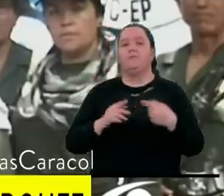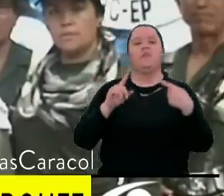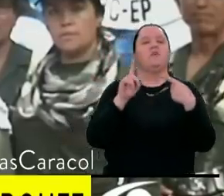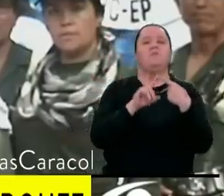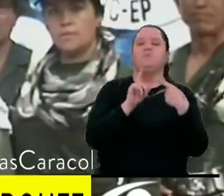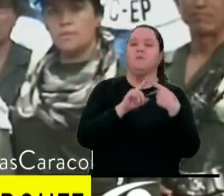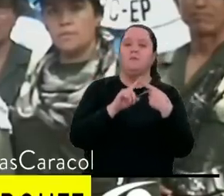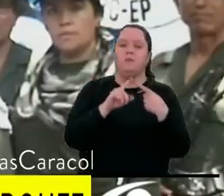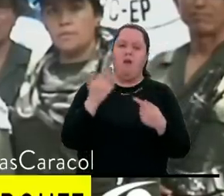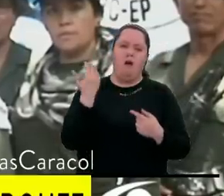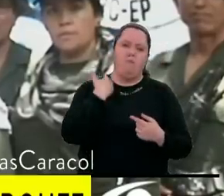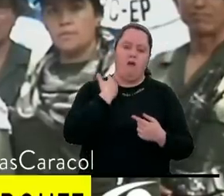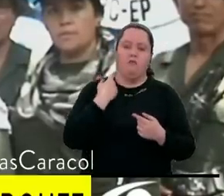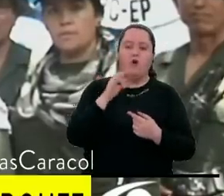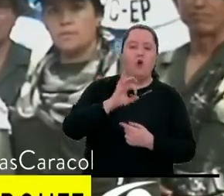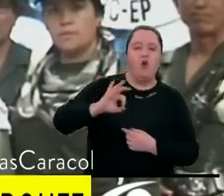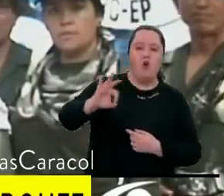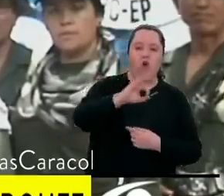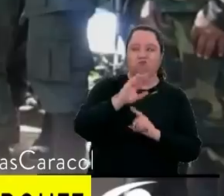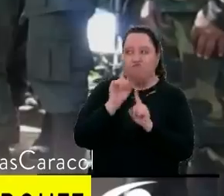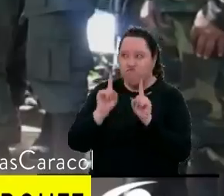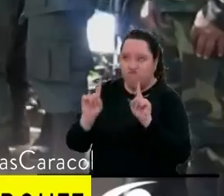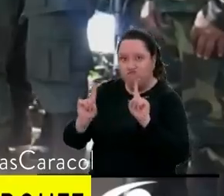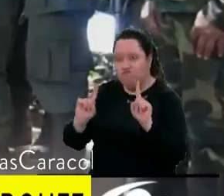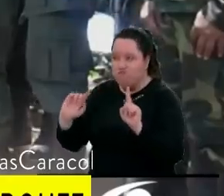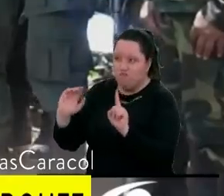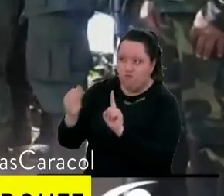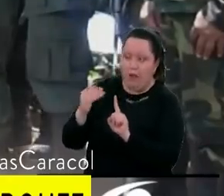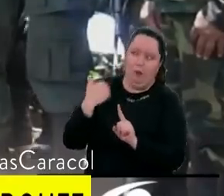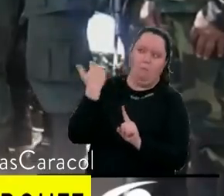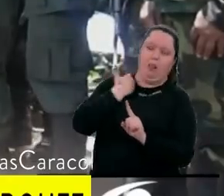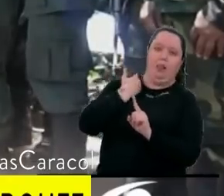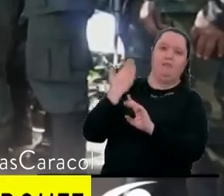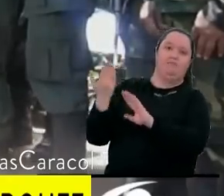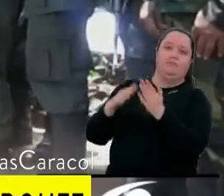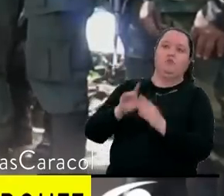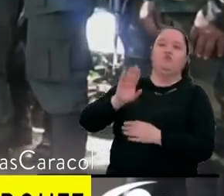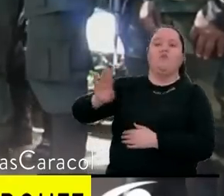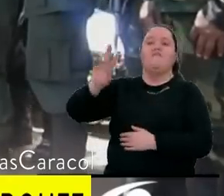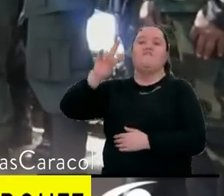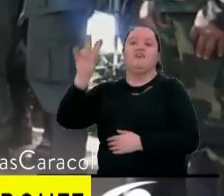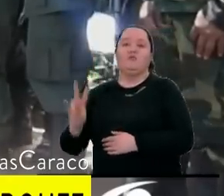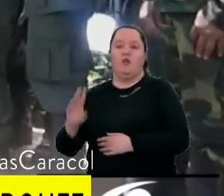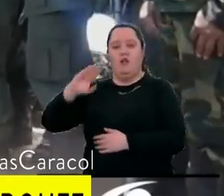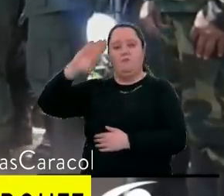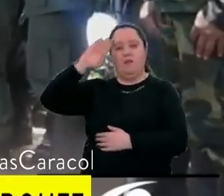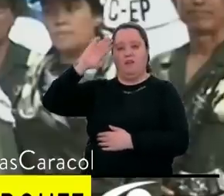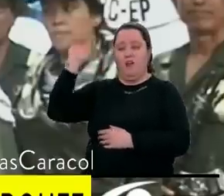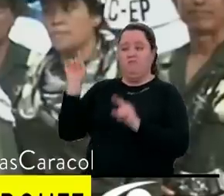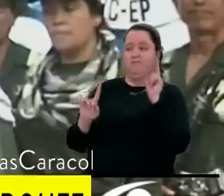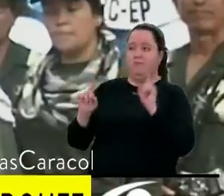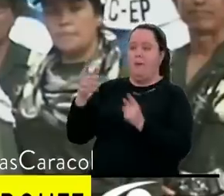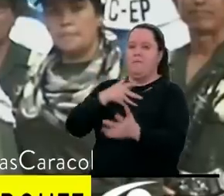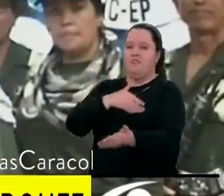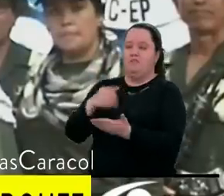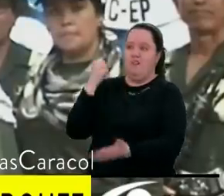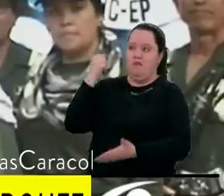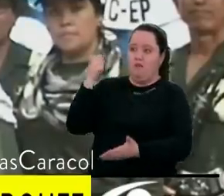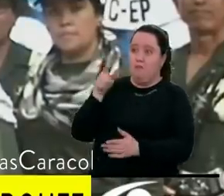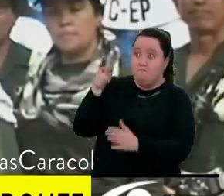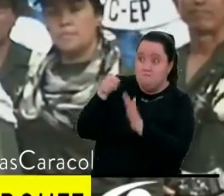conformó el presupuesto de hasse